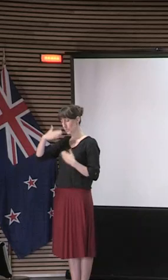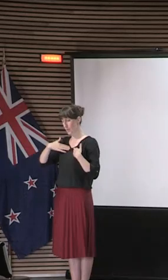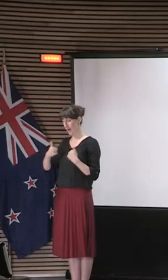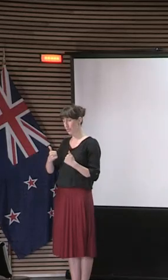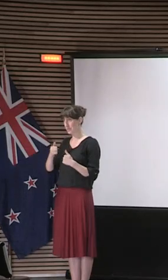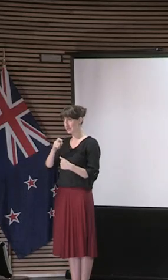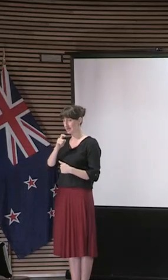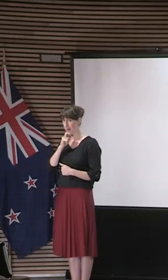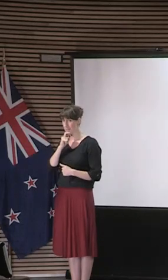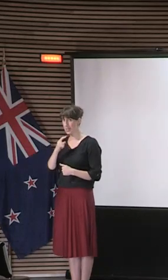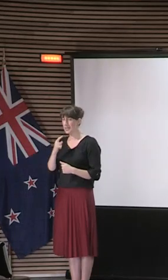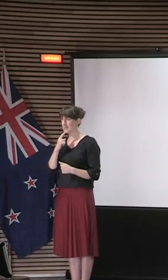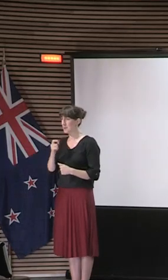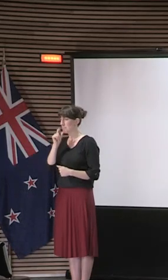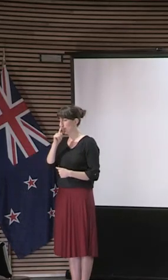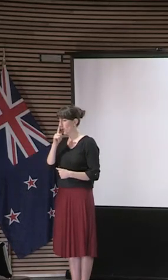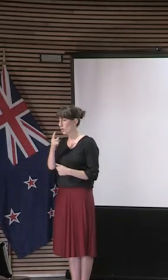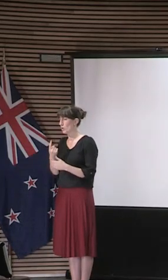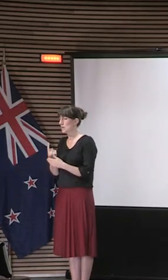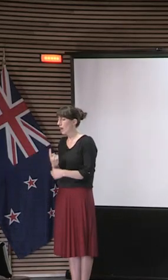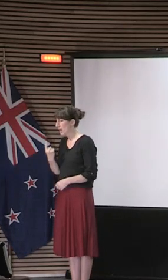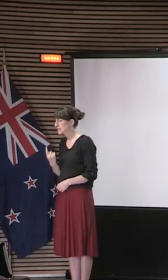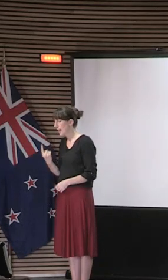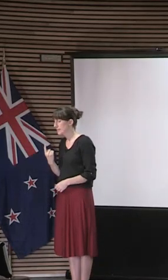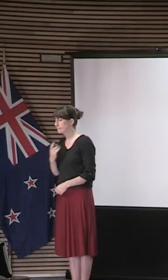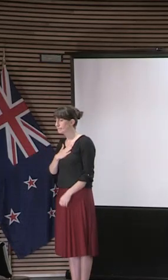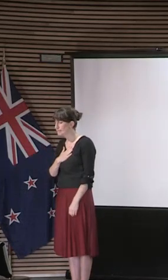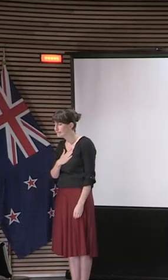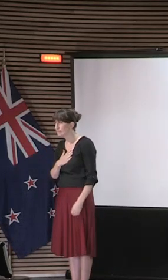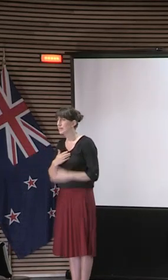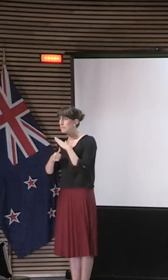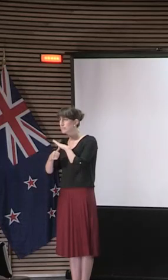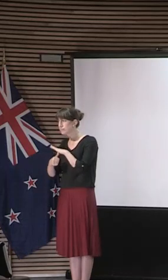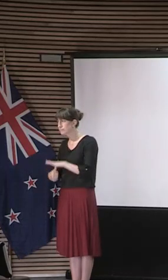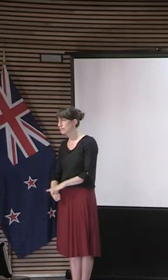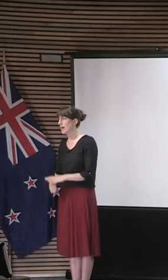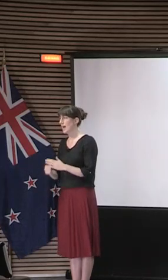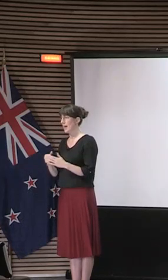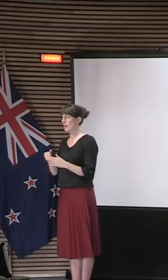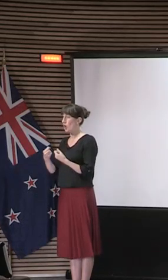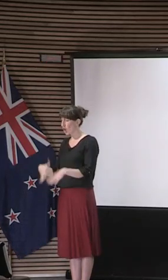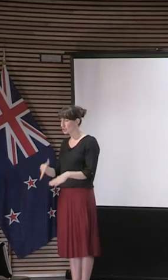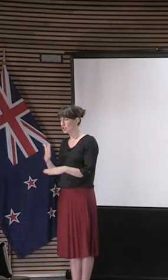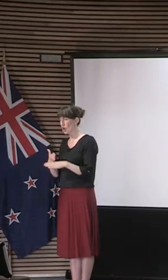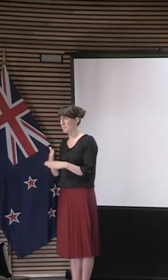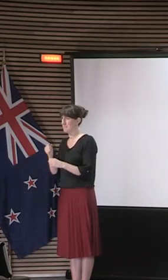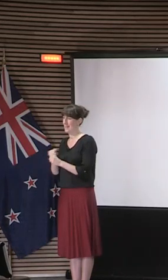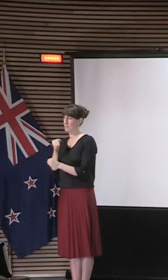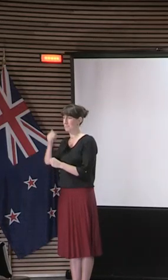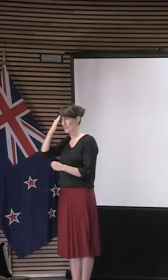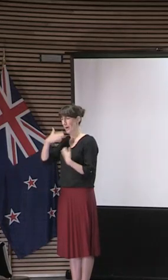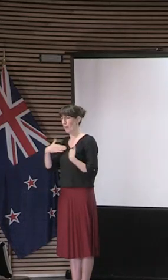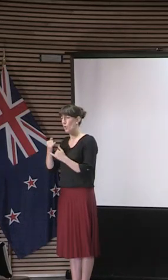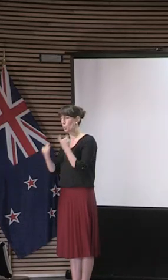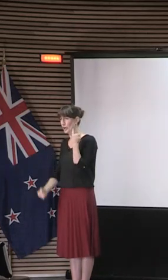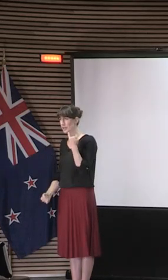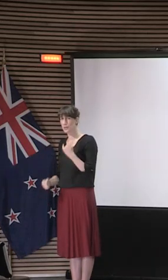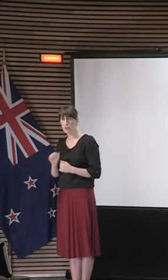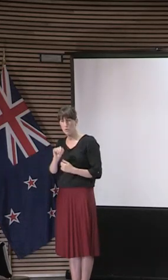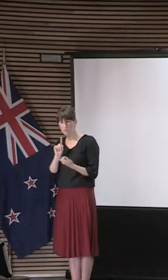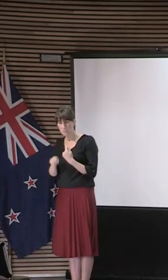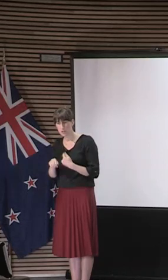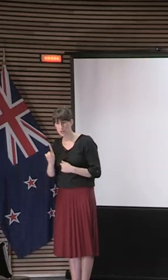p3 ana ki taua. Kotahi rawa. TE